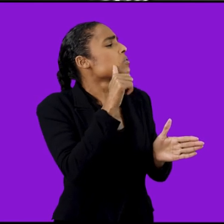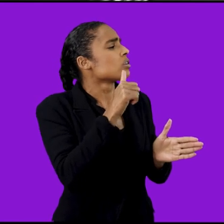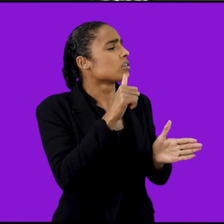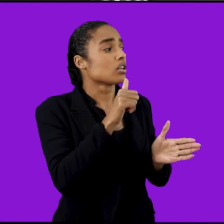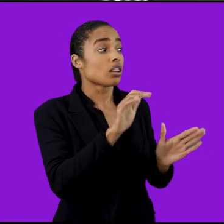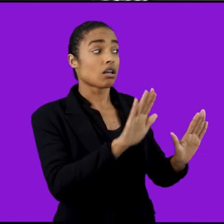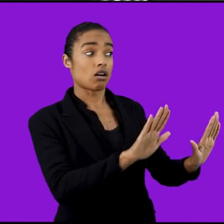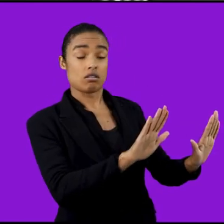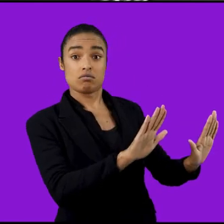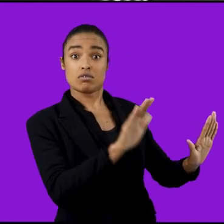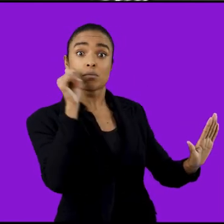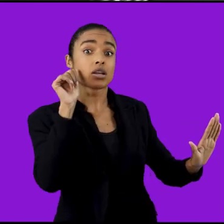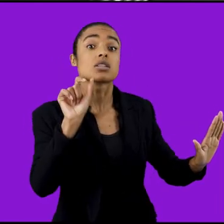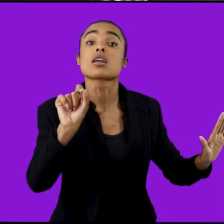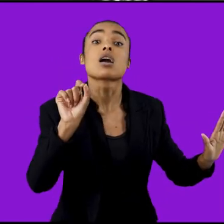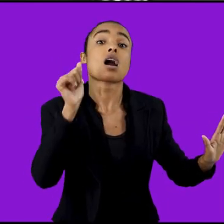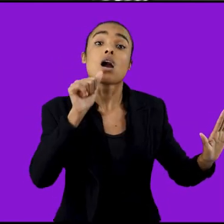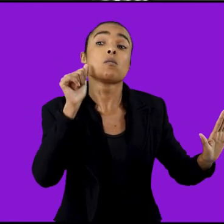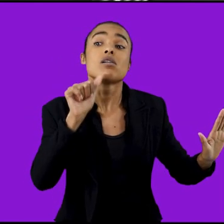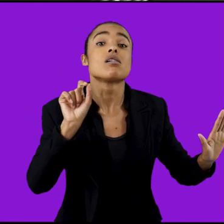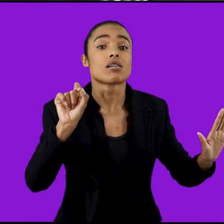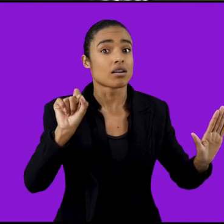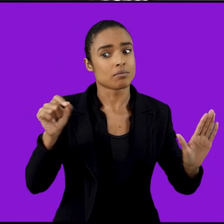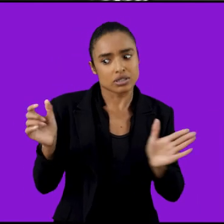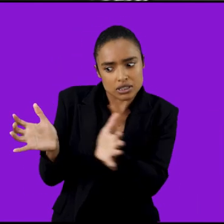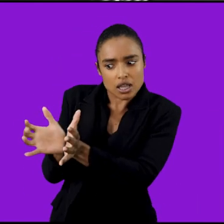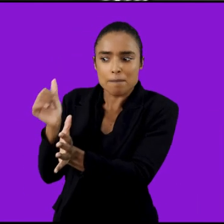negras é muito diferente do ponto de partida das mulheres brancas. E essa geração. Eu